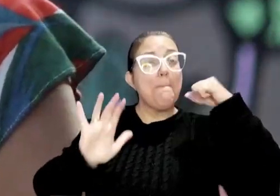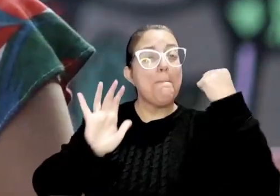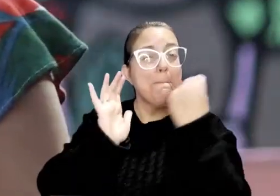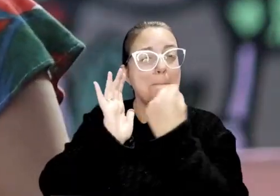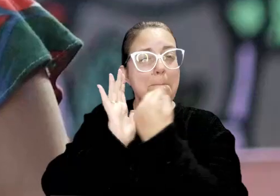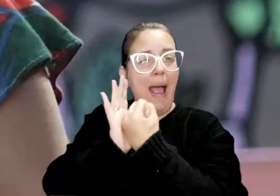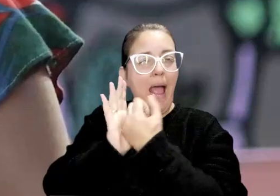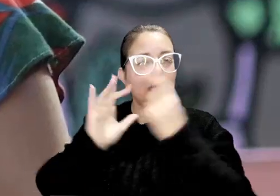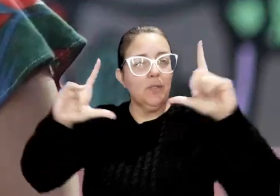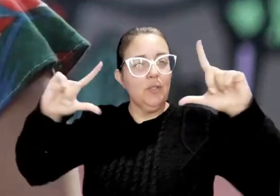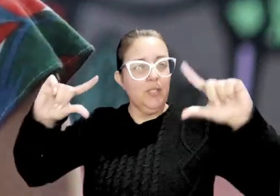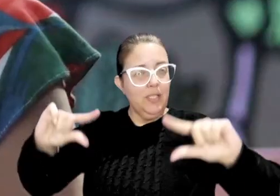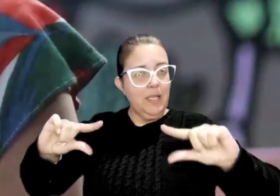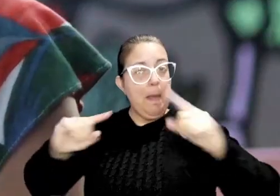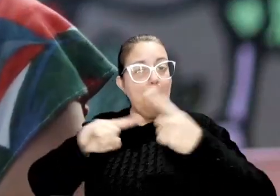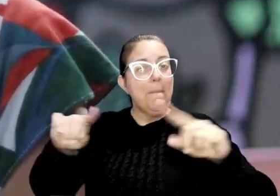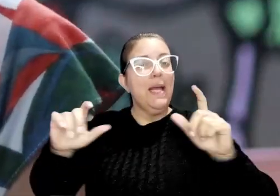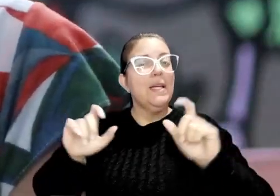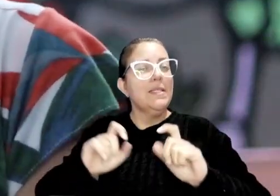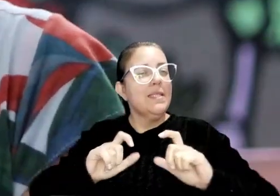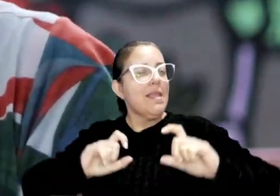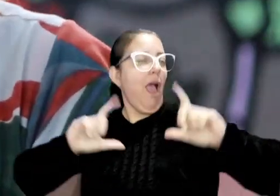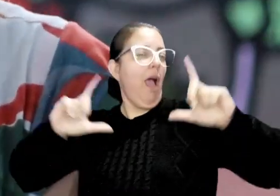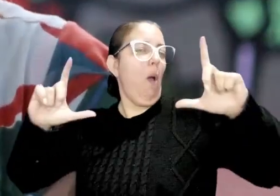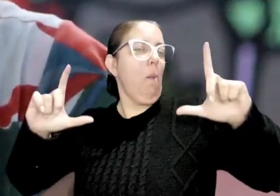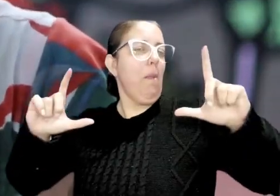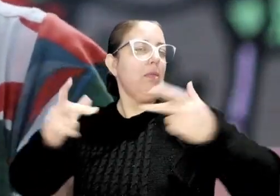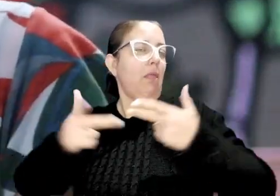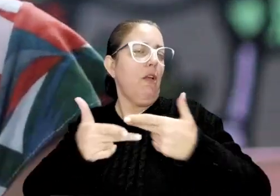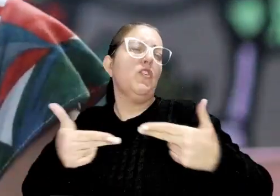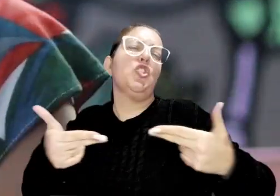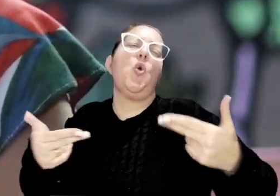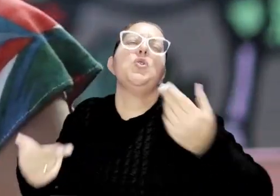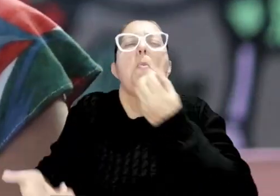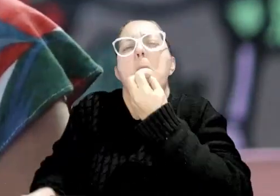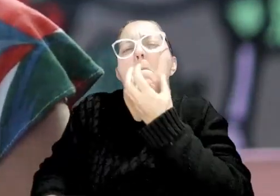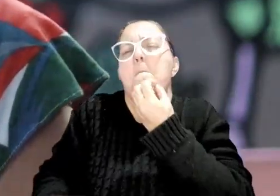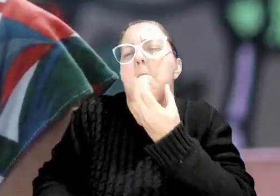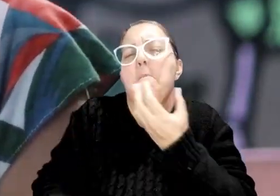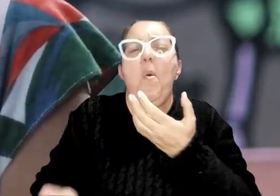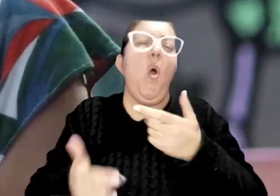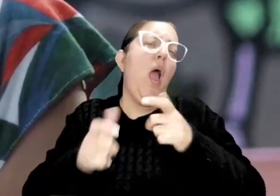a quantidade de empregos que ia ser oferecida a renda que ia circular no município né E isso